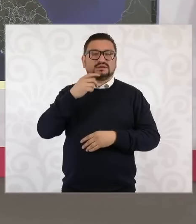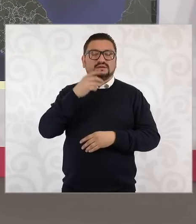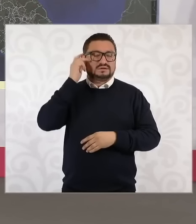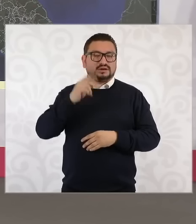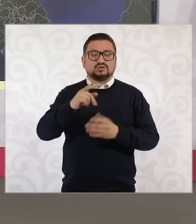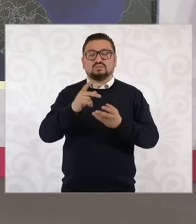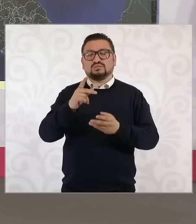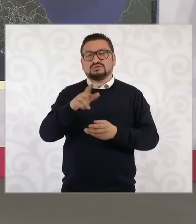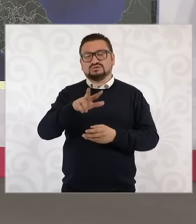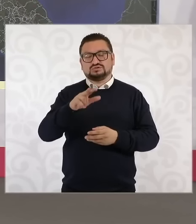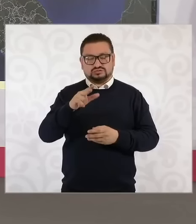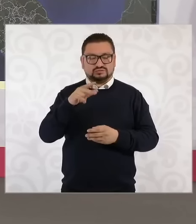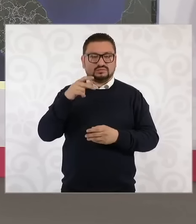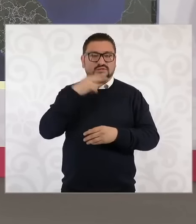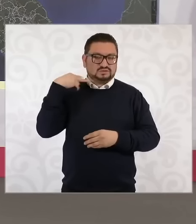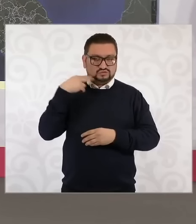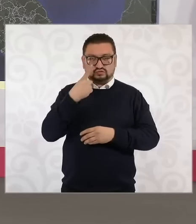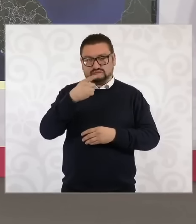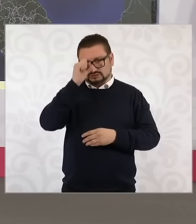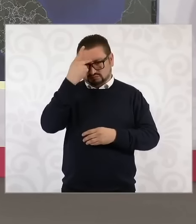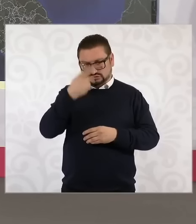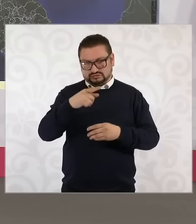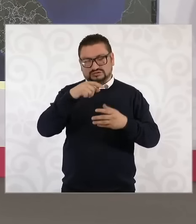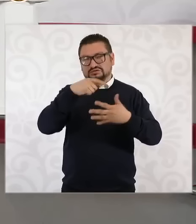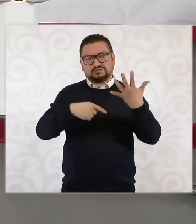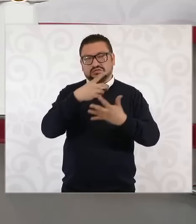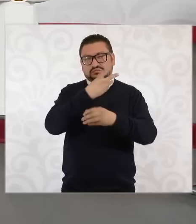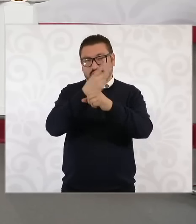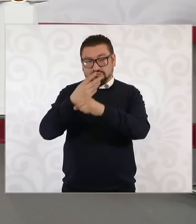tres en Querétaro y uno en San Luis Potosí. Todas estas obras están iniciando en abril,